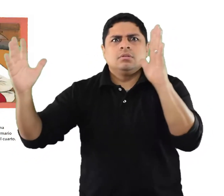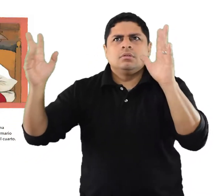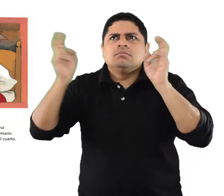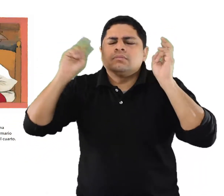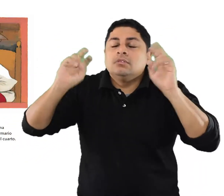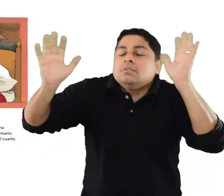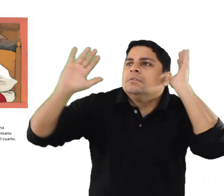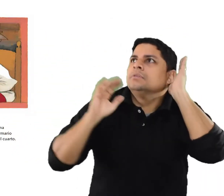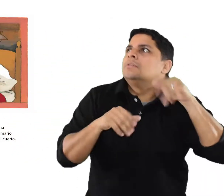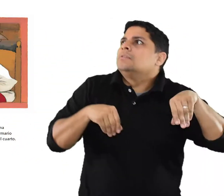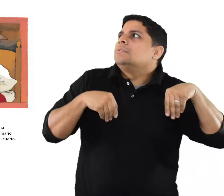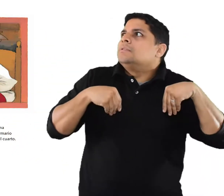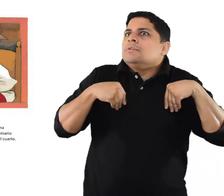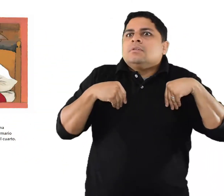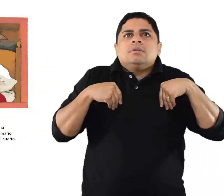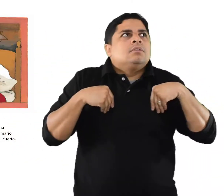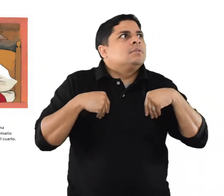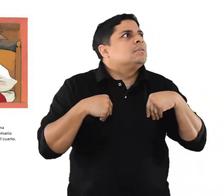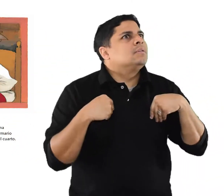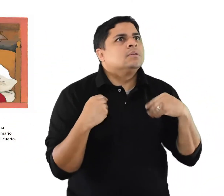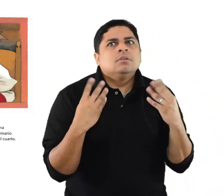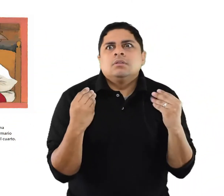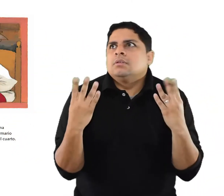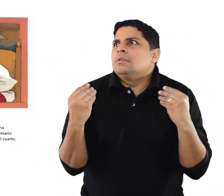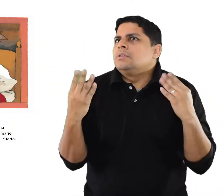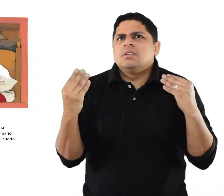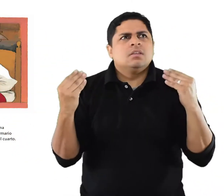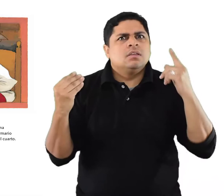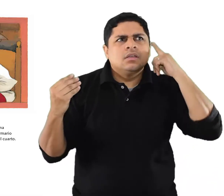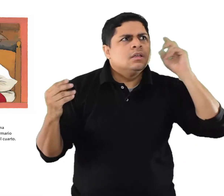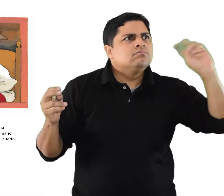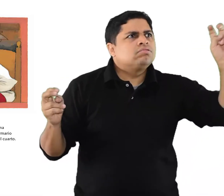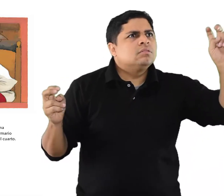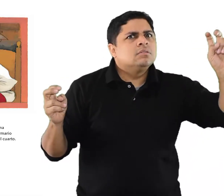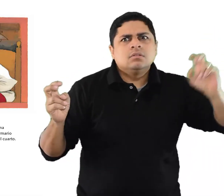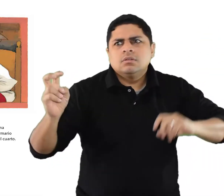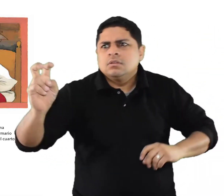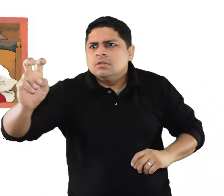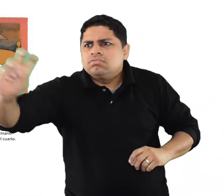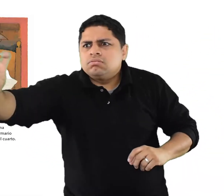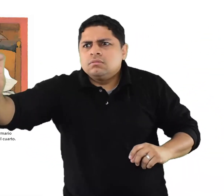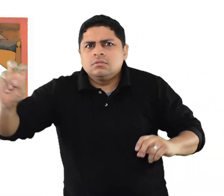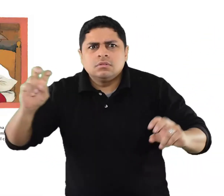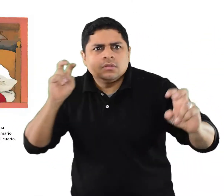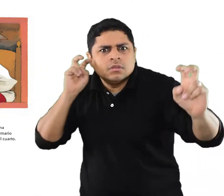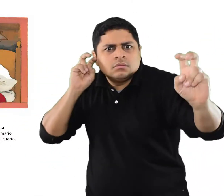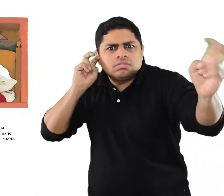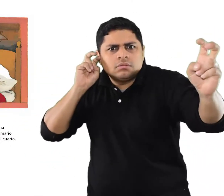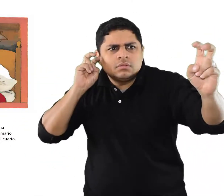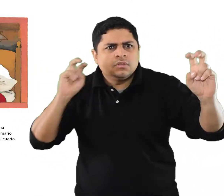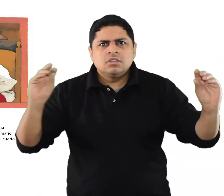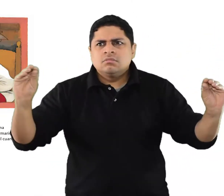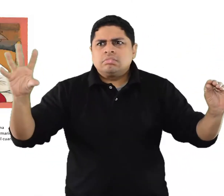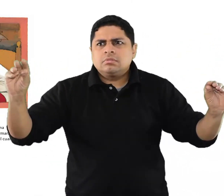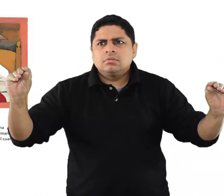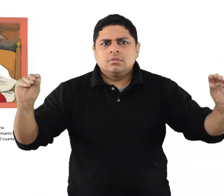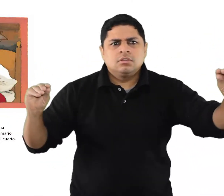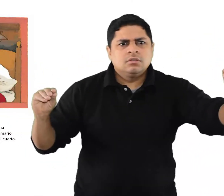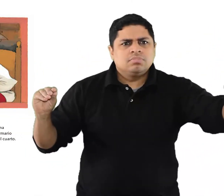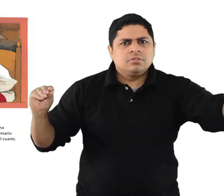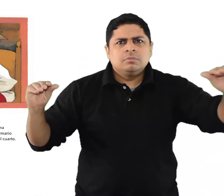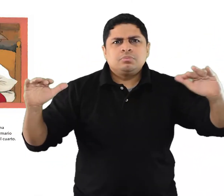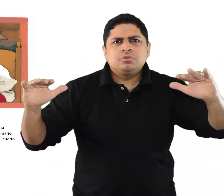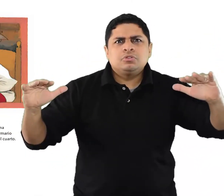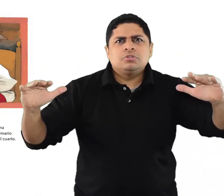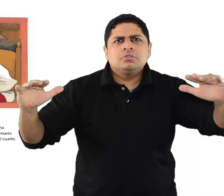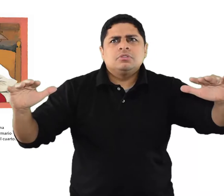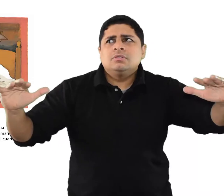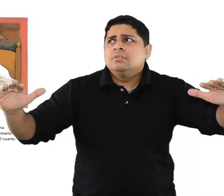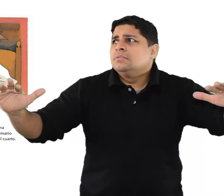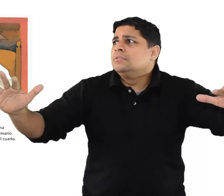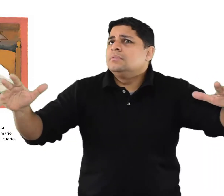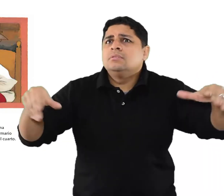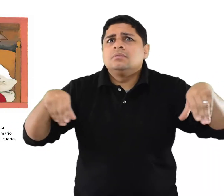fuerte que lo inquietan y lo asustan dándole mucho miedo, empieza a escuchar sonidos en diferentes direcciones, que se dispersan en medio de la noche esto lo